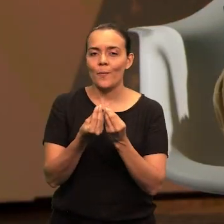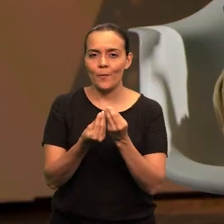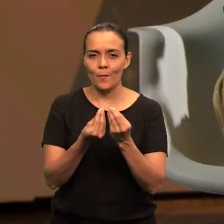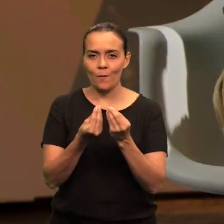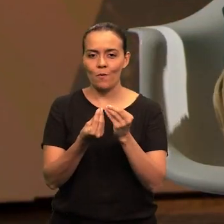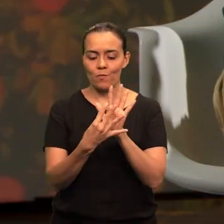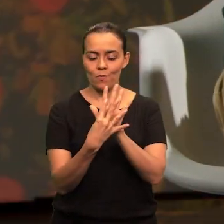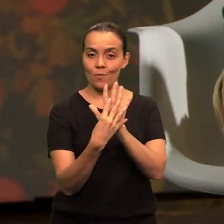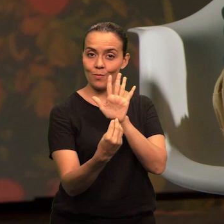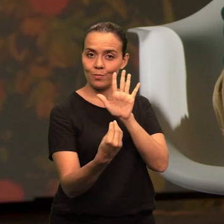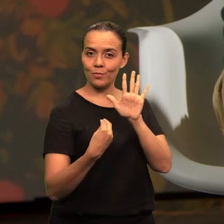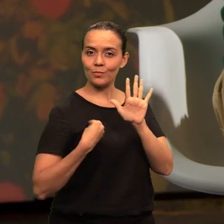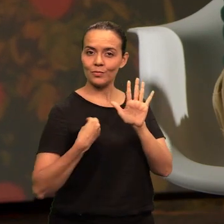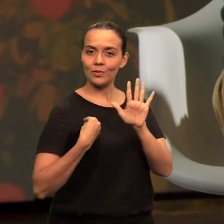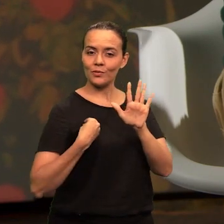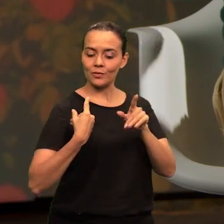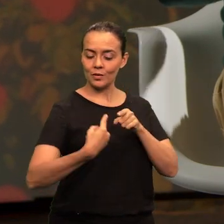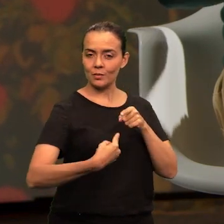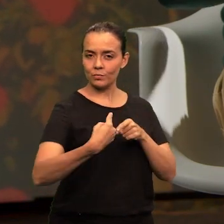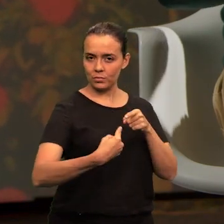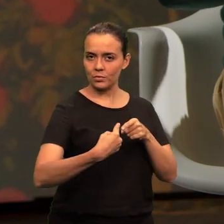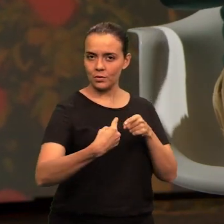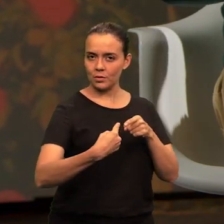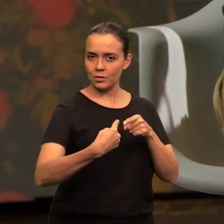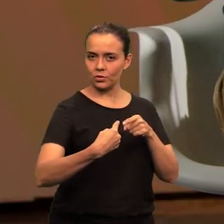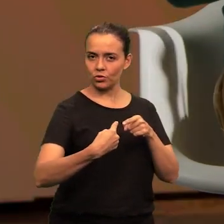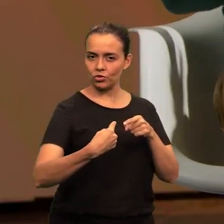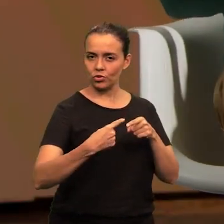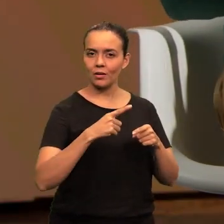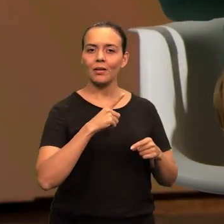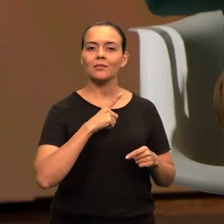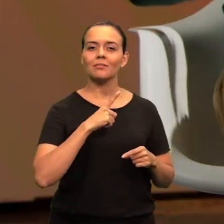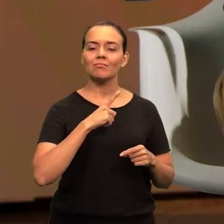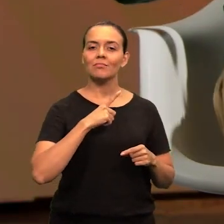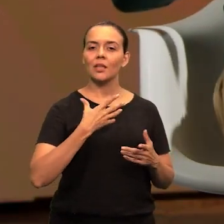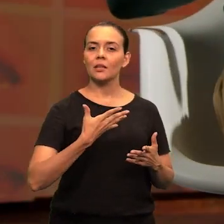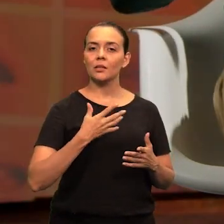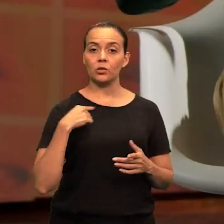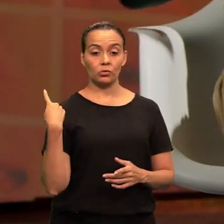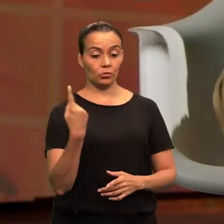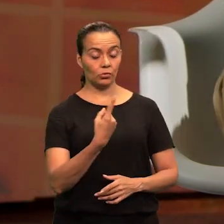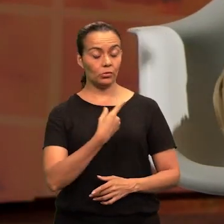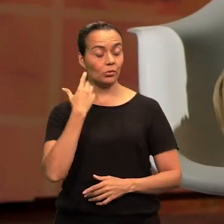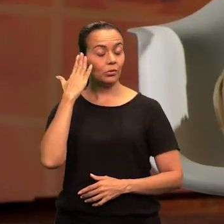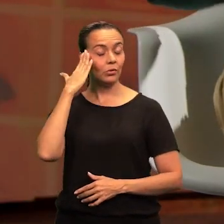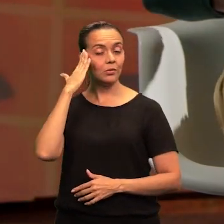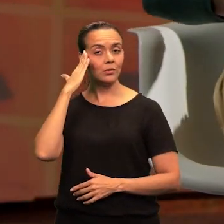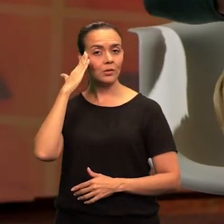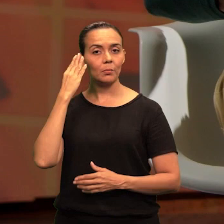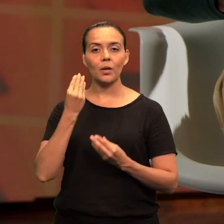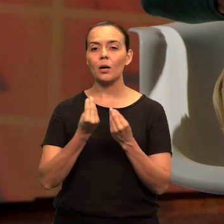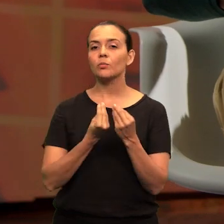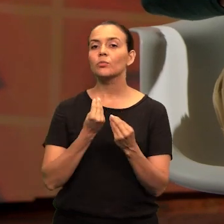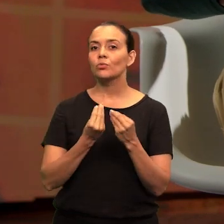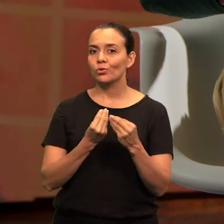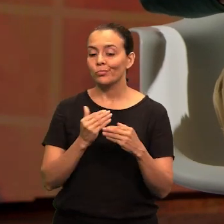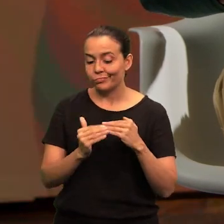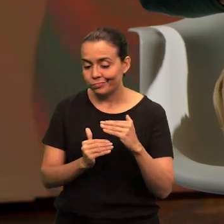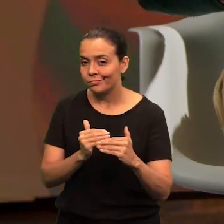ao modelo em que a vida política se institui. E nesse sentido, cada vez mais, nós sabemos sobre esse funcionamento,